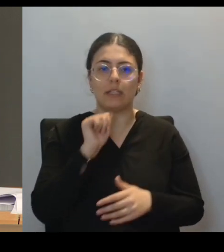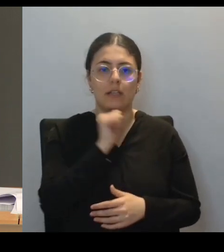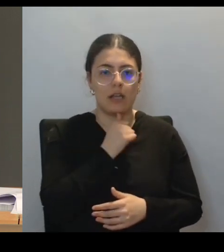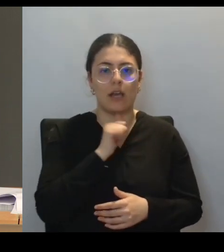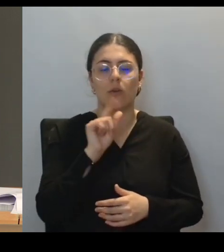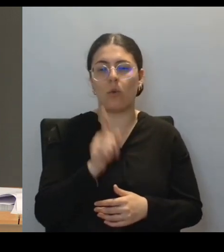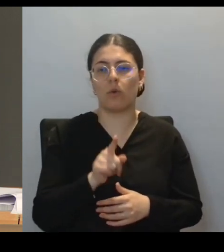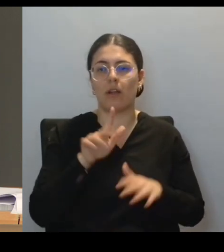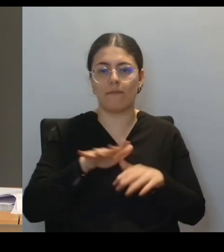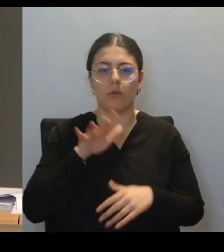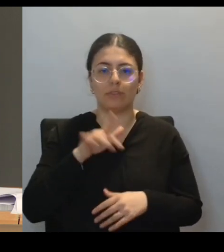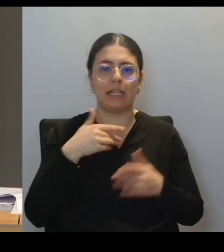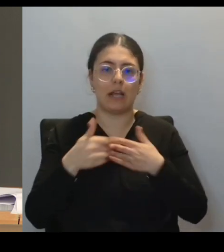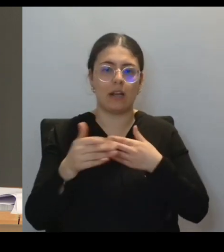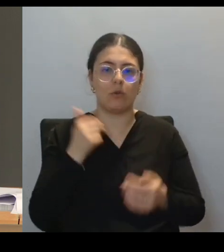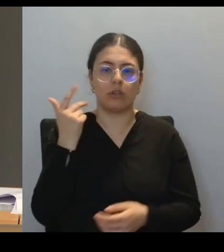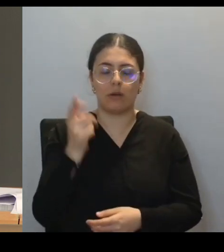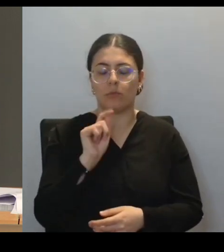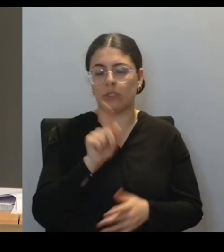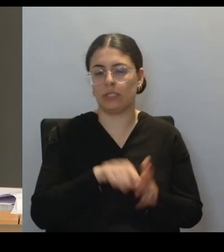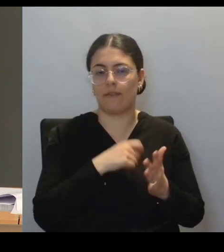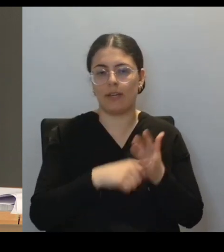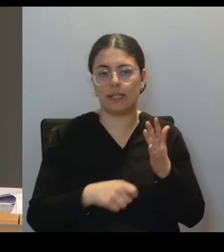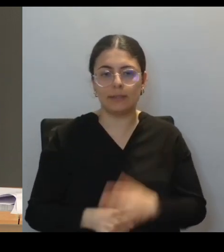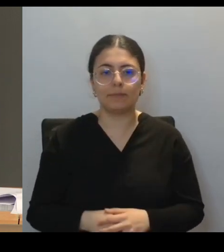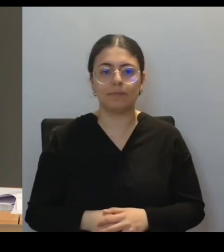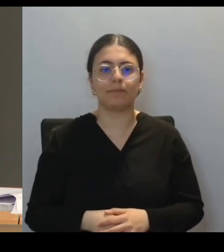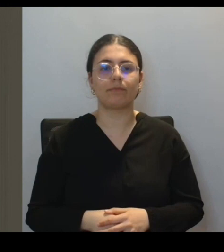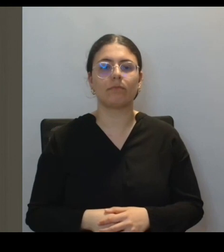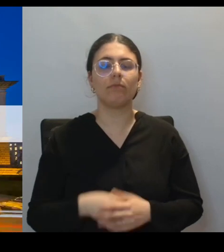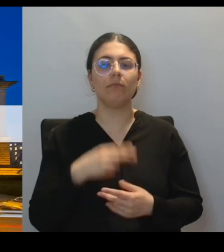Wahl eines Mitglieds und eines stellvertretenden Mitglieds des Ausschusses für Verfassung